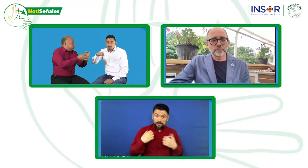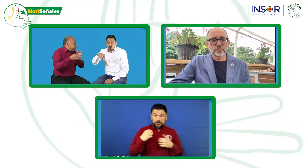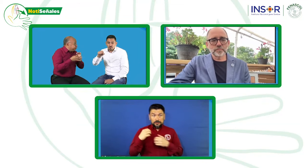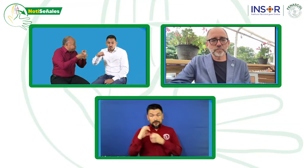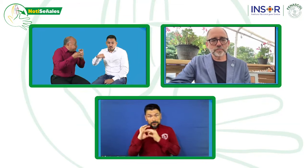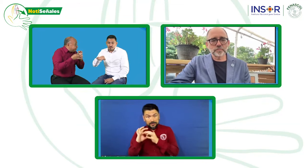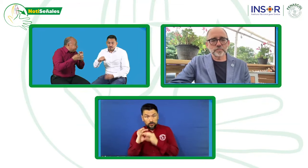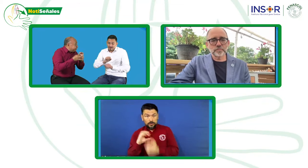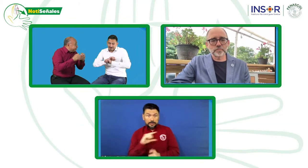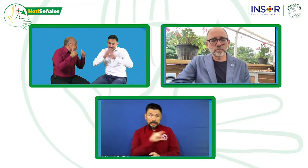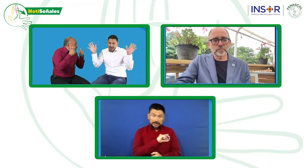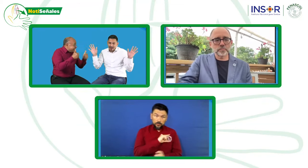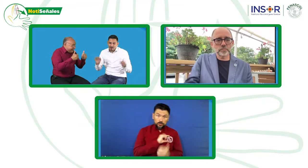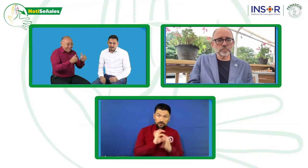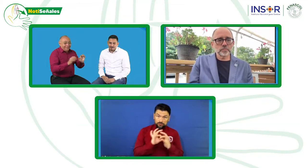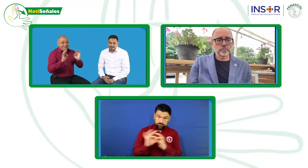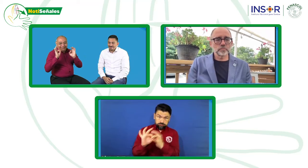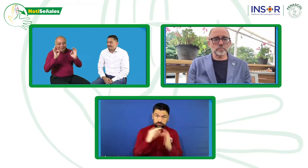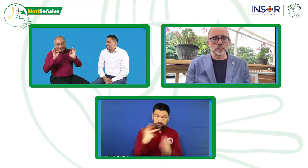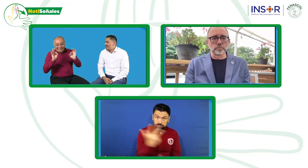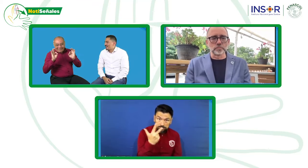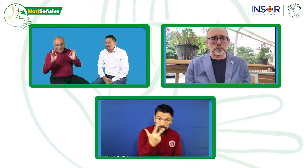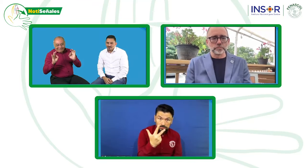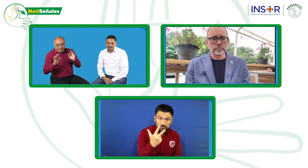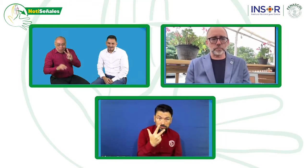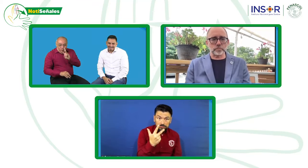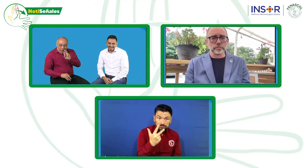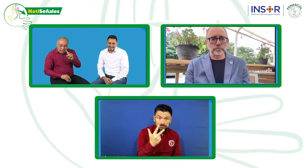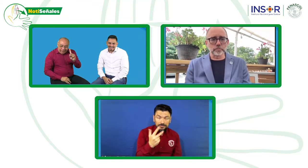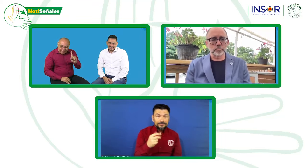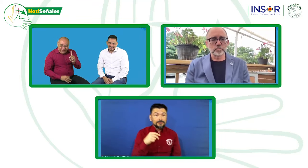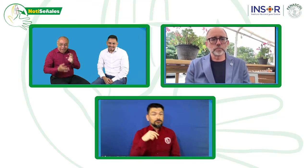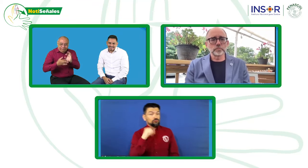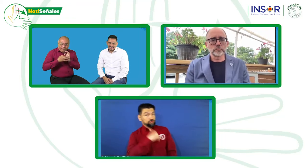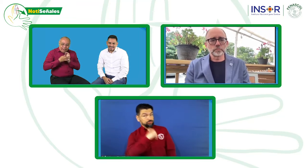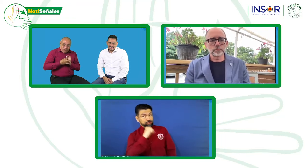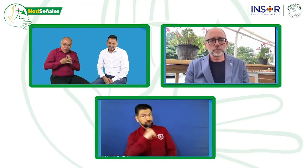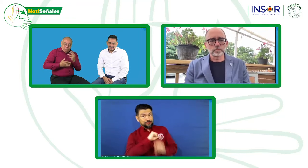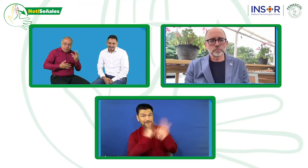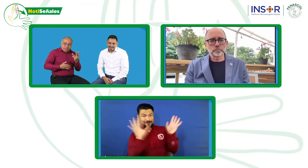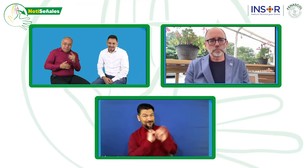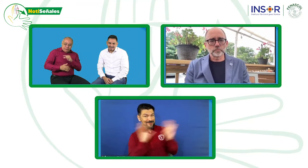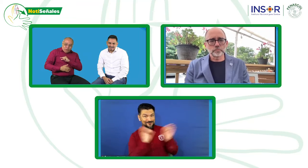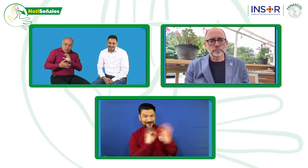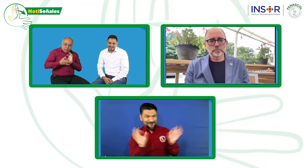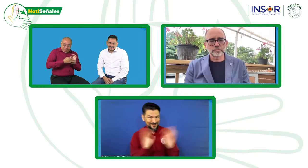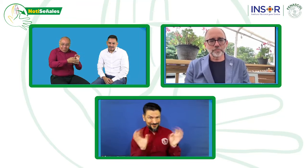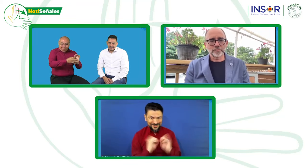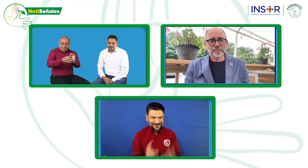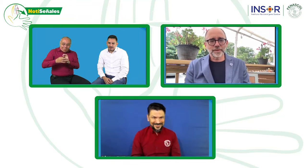eso, eh, nos interesa mucho ese trabajo. Sí, sí, sí, sí, claro.